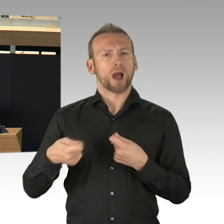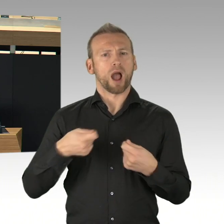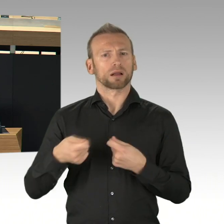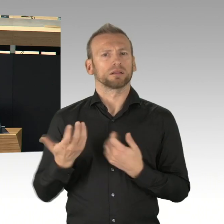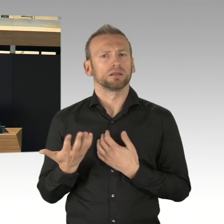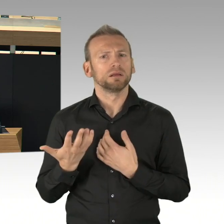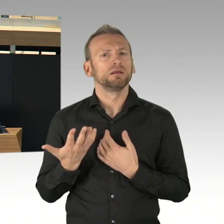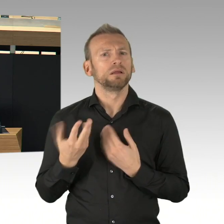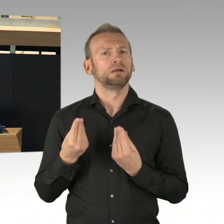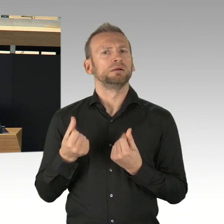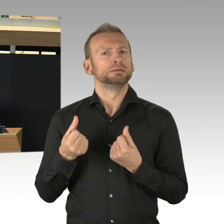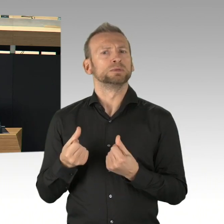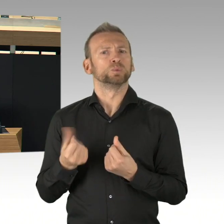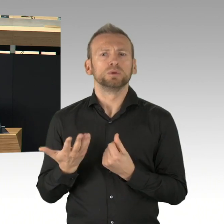Das stellt keiner in Abrede.